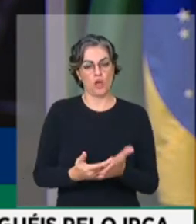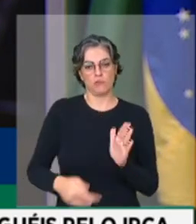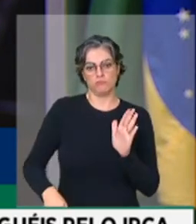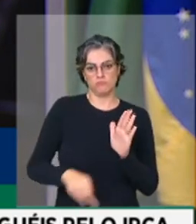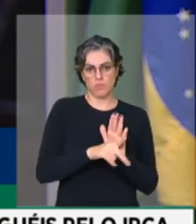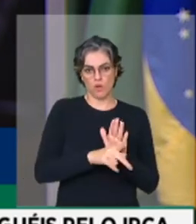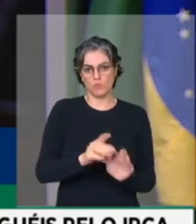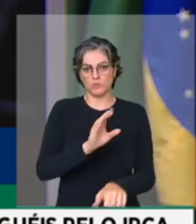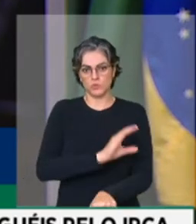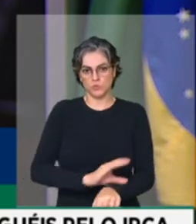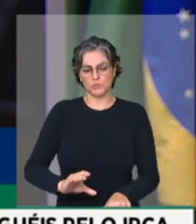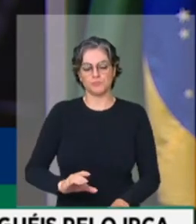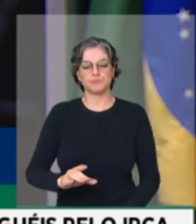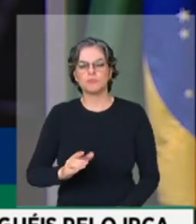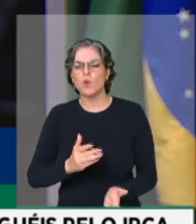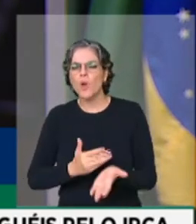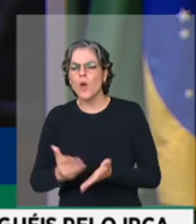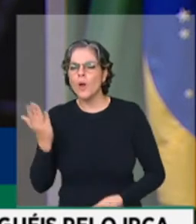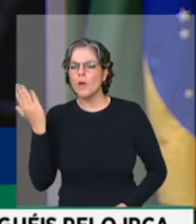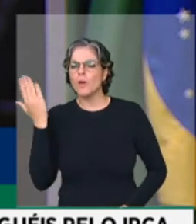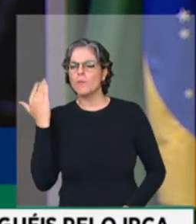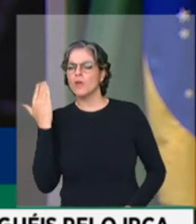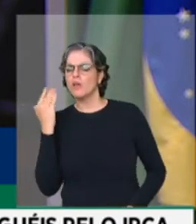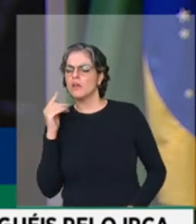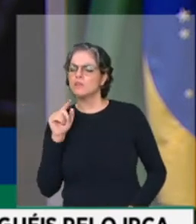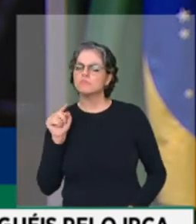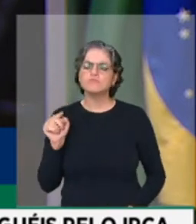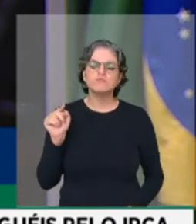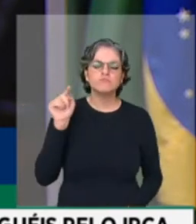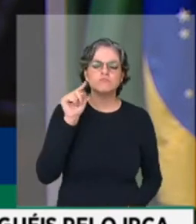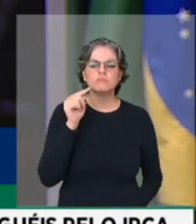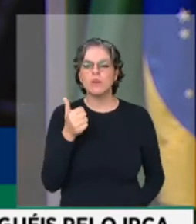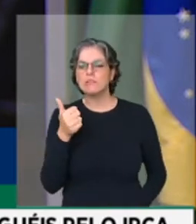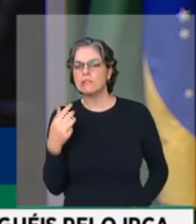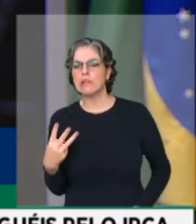DO EXÉRCITO. INICIALMENTE 13 CIDADES FORAM ESTADOS ESCOLHIDOS... PARA UMA